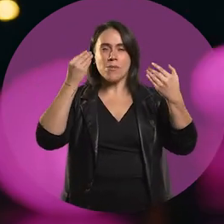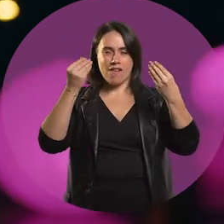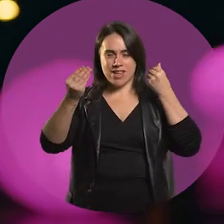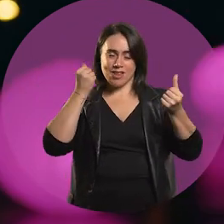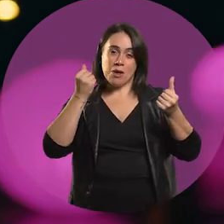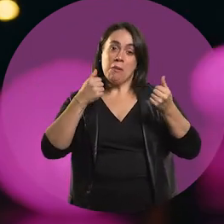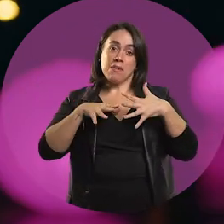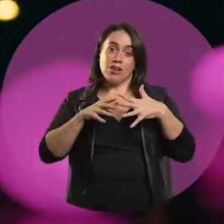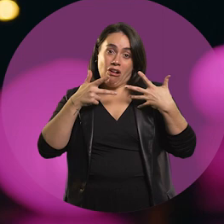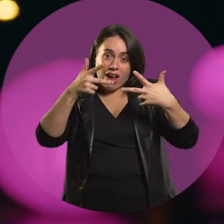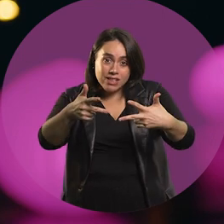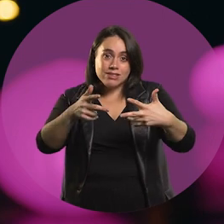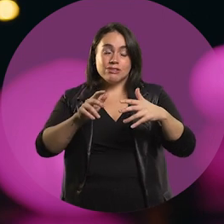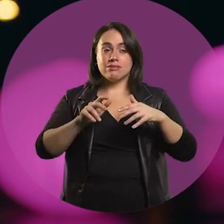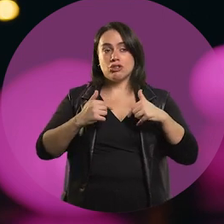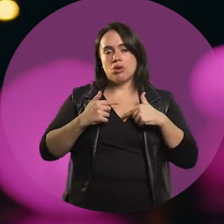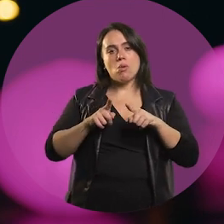pero eso, como que